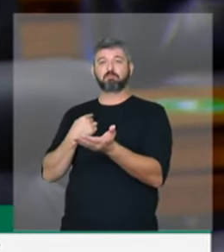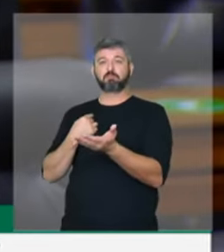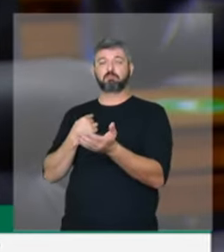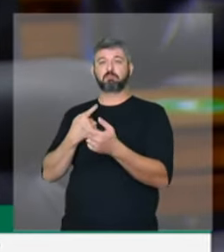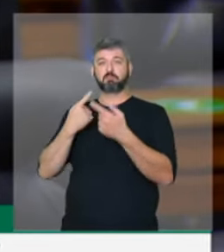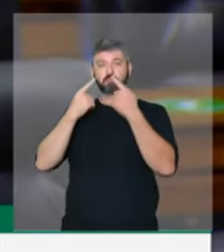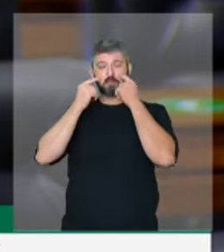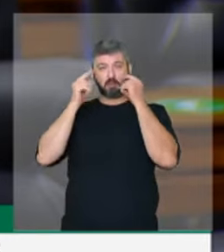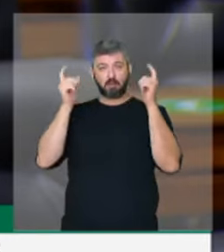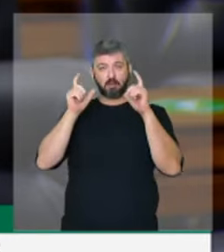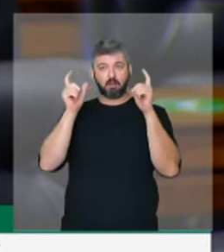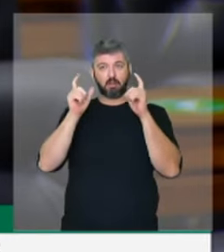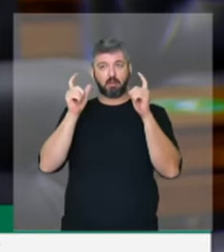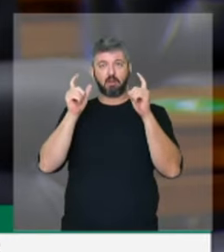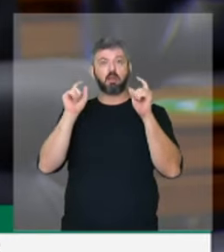QUE MESMO NA CAPITAL DE MINAS GERAIS NÓS ESTAMOS TENDO